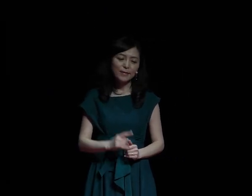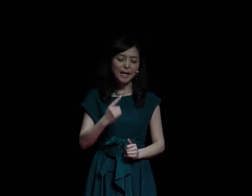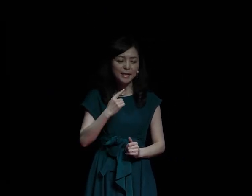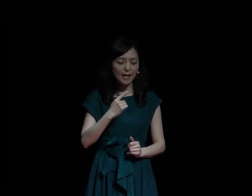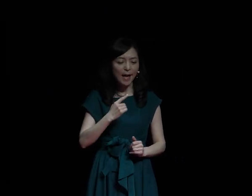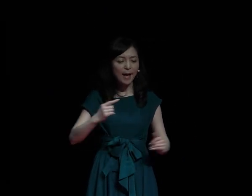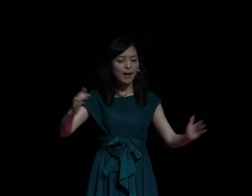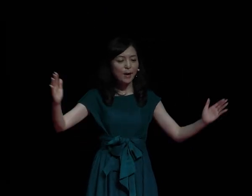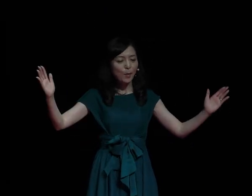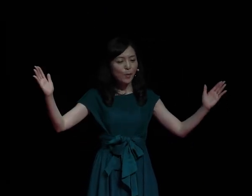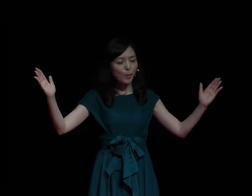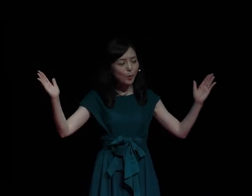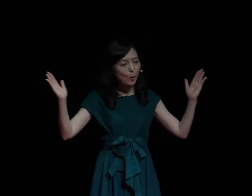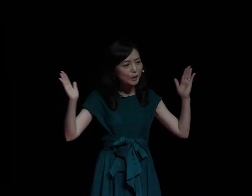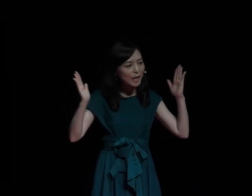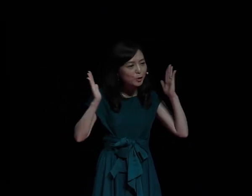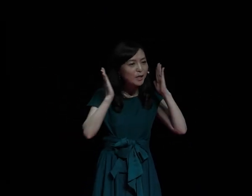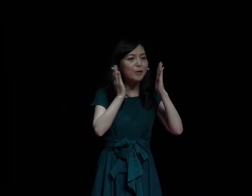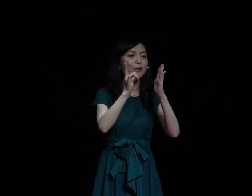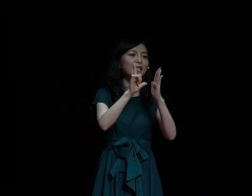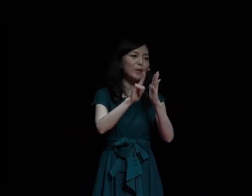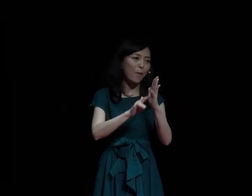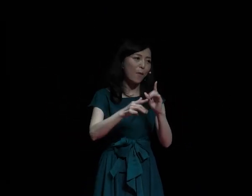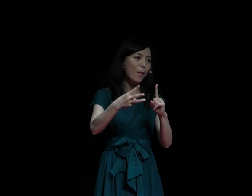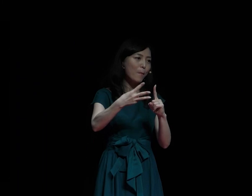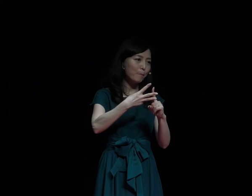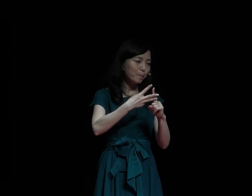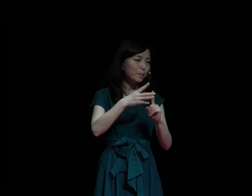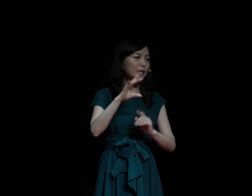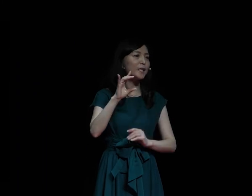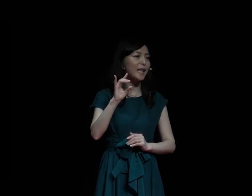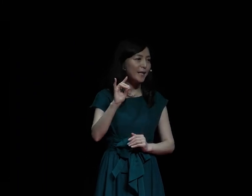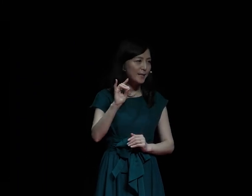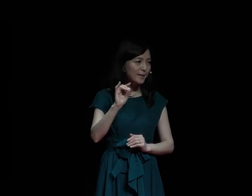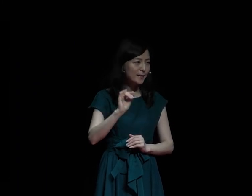un diario de cuando iba perdiendo la audición.